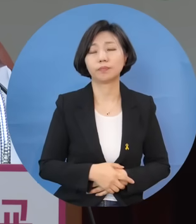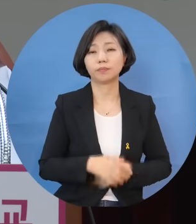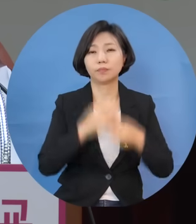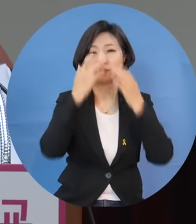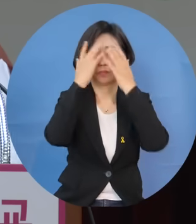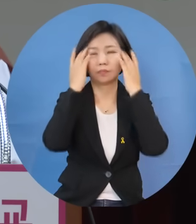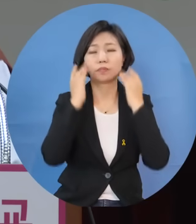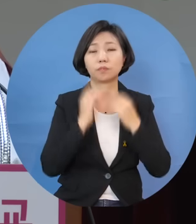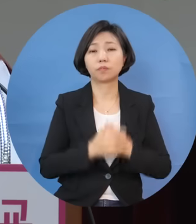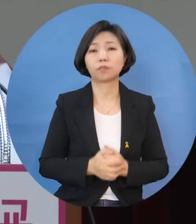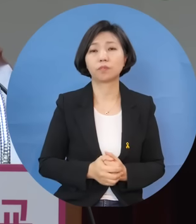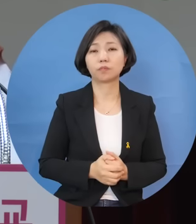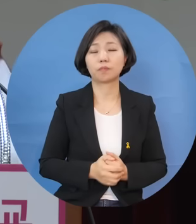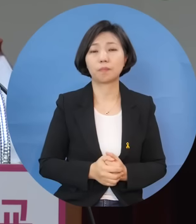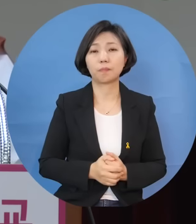이것은 누구나 다 아는 얘기에요. 그러니까